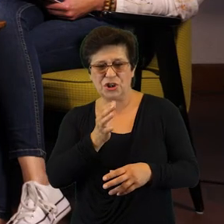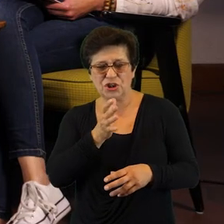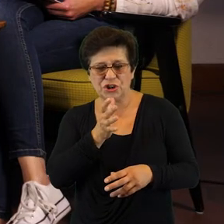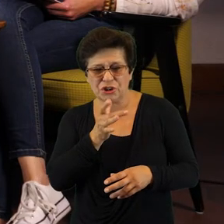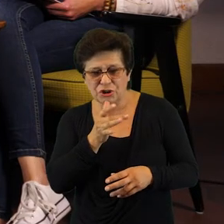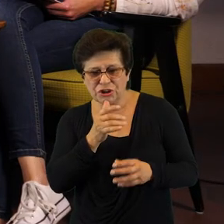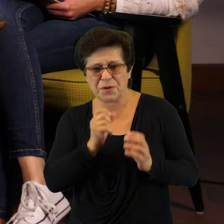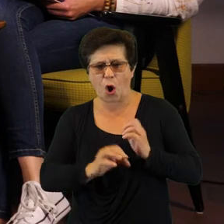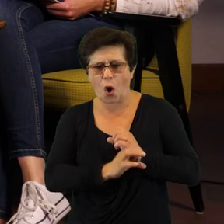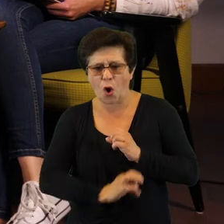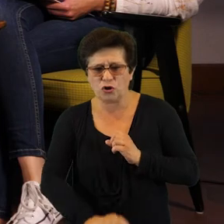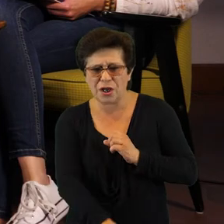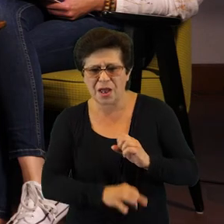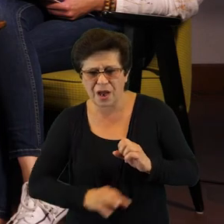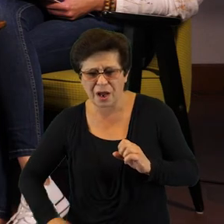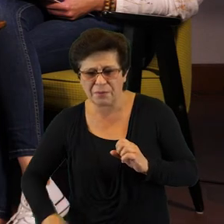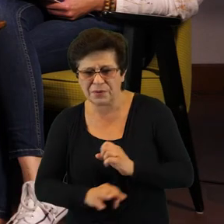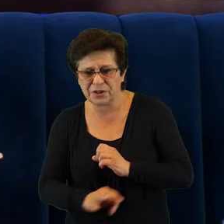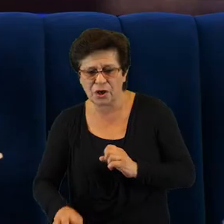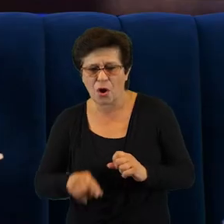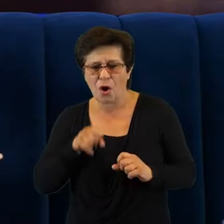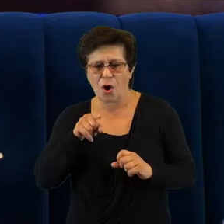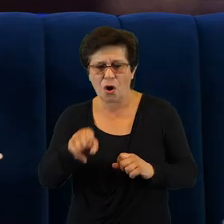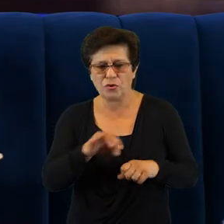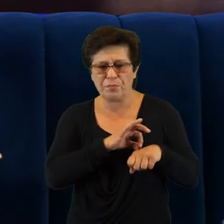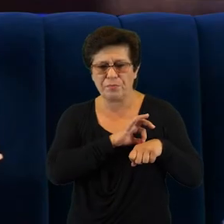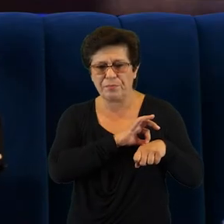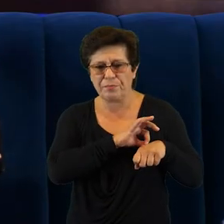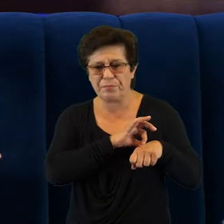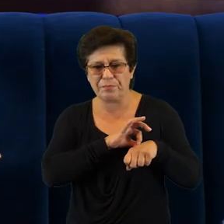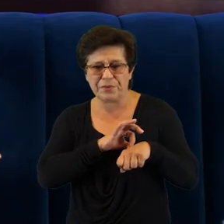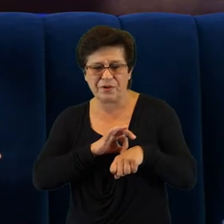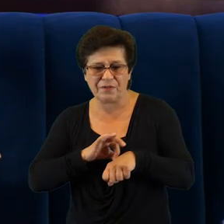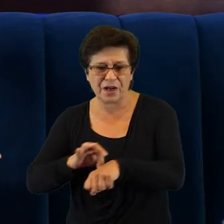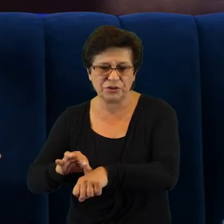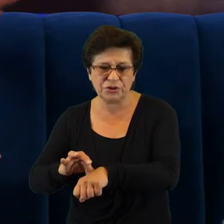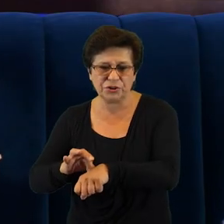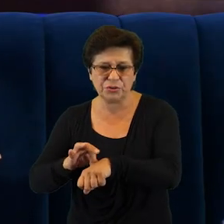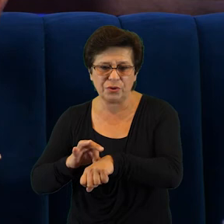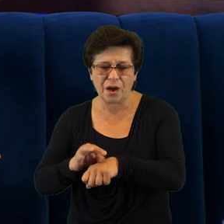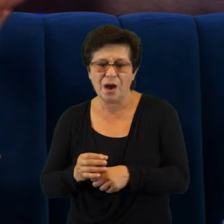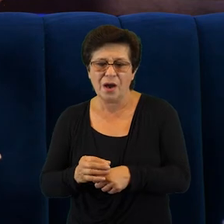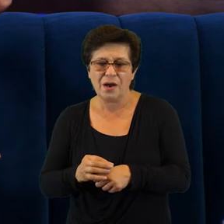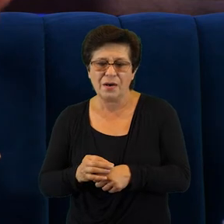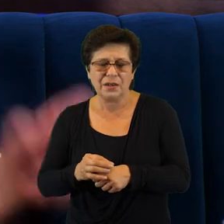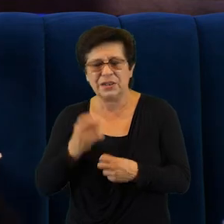mimo emancypacji, on prowadził jakiś romans. On za jakiś czas wracał, bardzo się interesował,